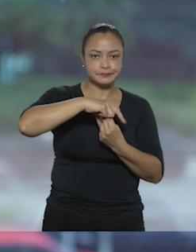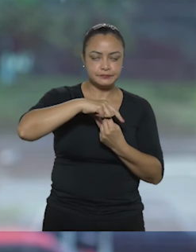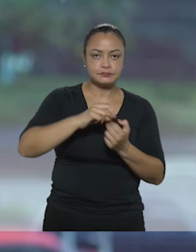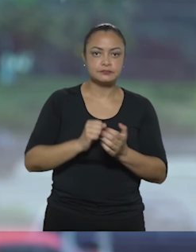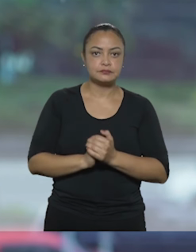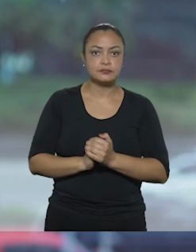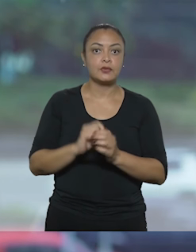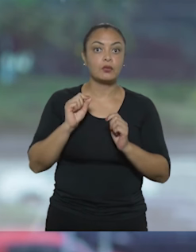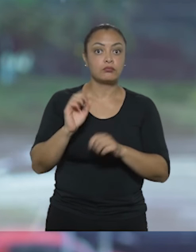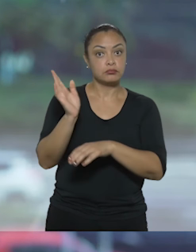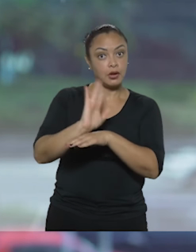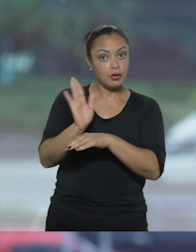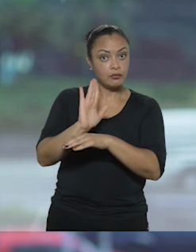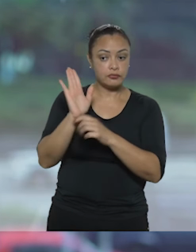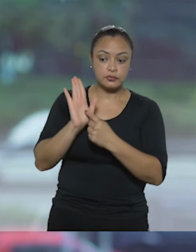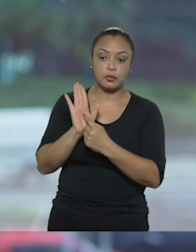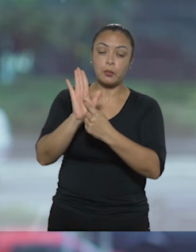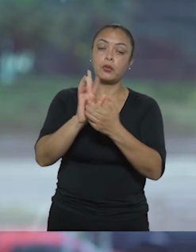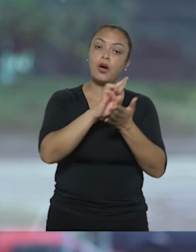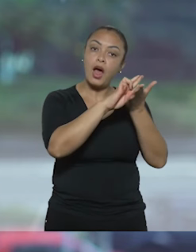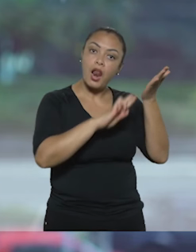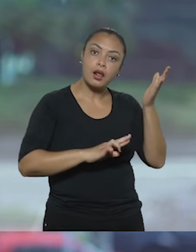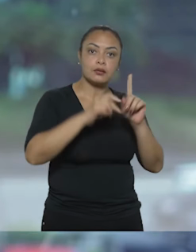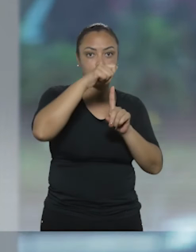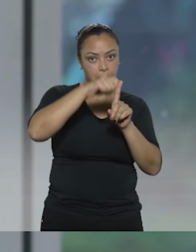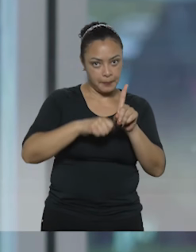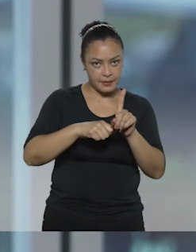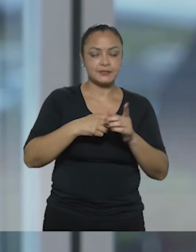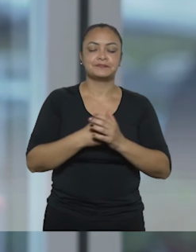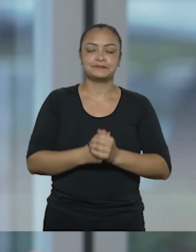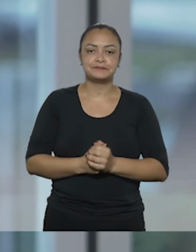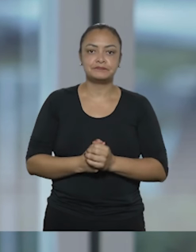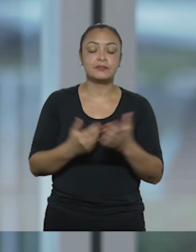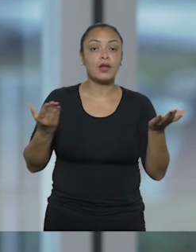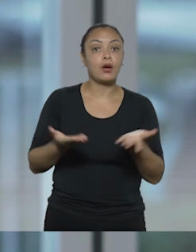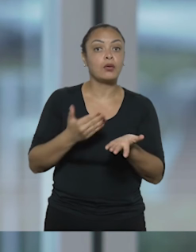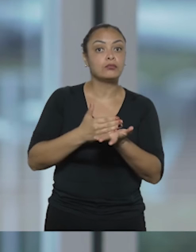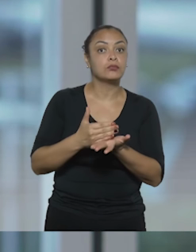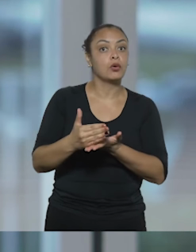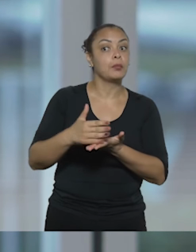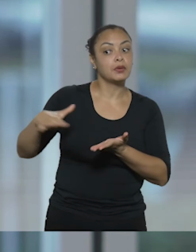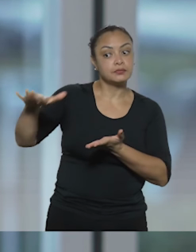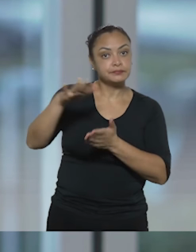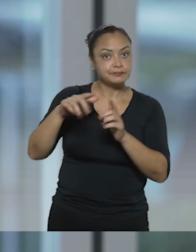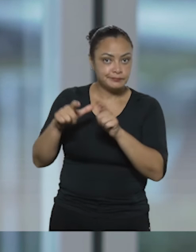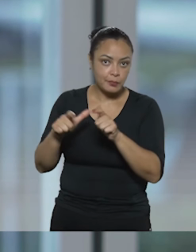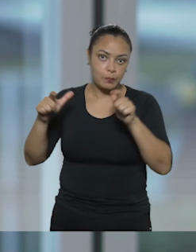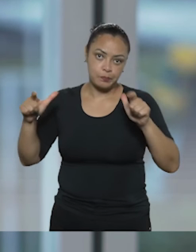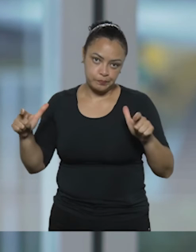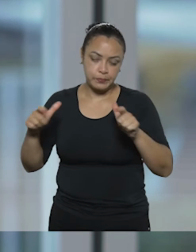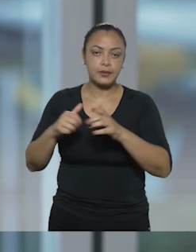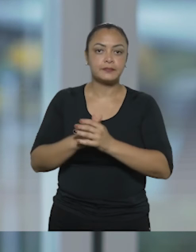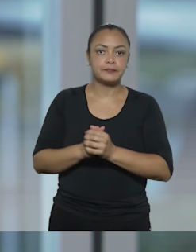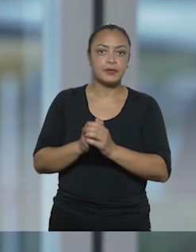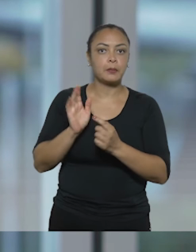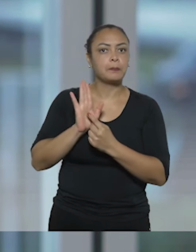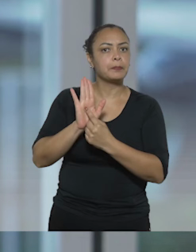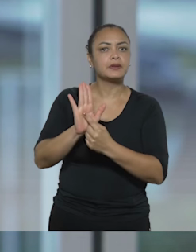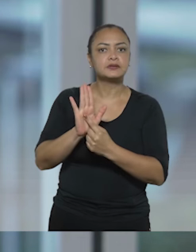Essa é a versão em vídeo do nosso relatório mensal. Eu vou começar aqui pelo cenário macro, trazendo os principais destaques do mês de